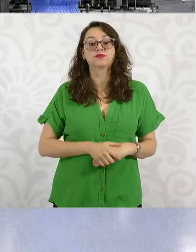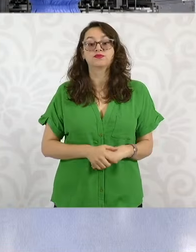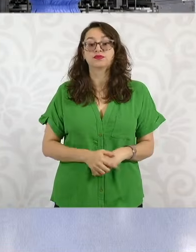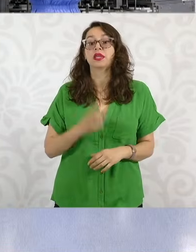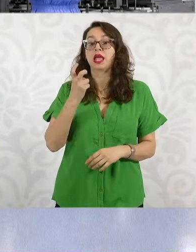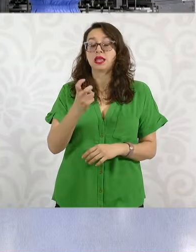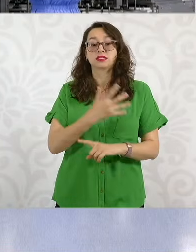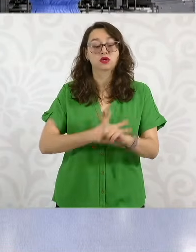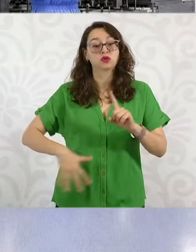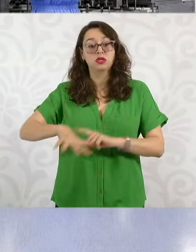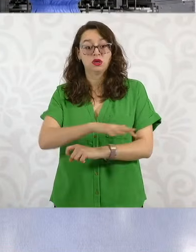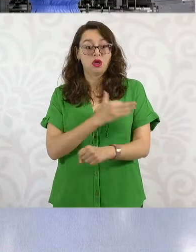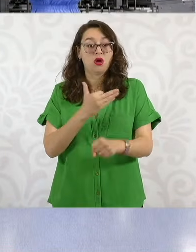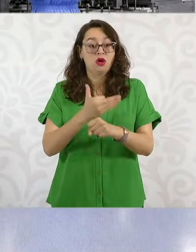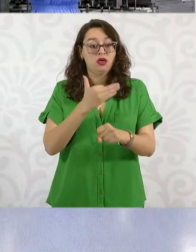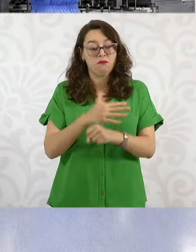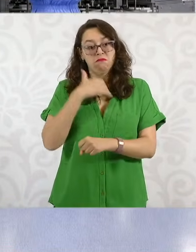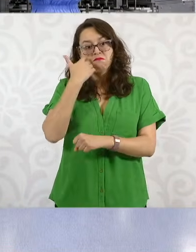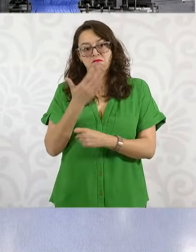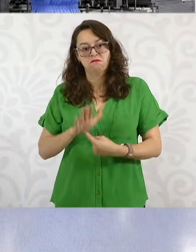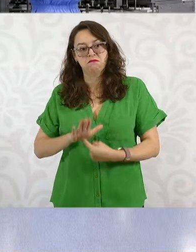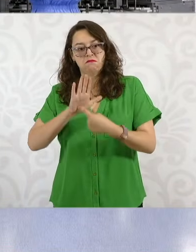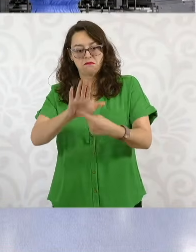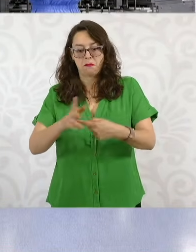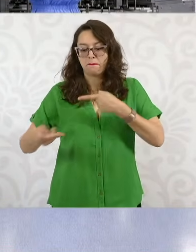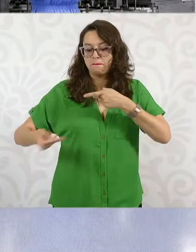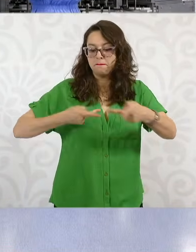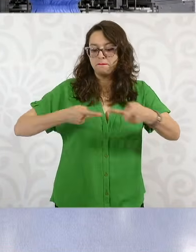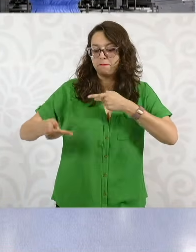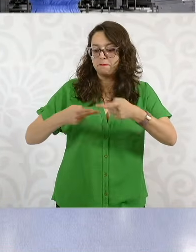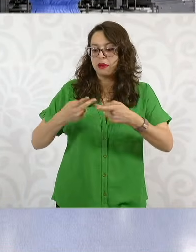me permito presentar la ampliación de nuestro plan de inversión de infraestructura farmacéutica.